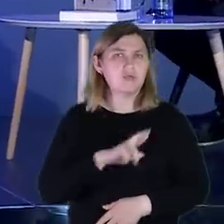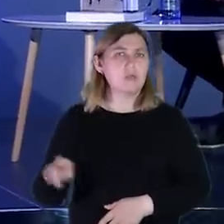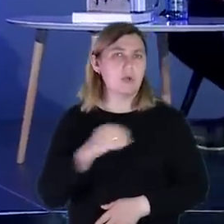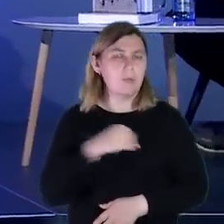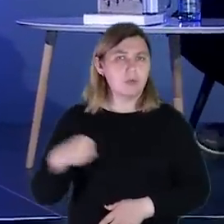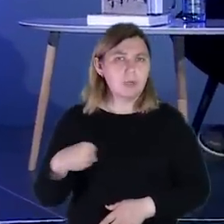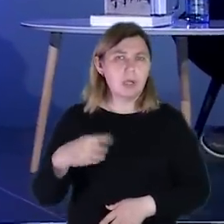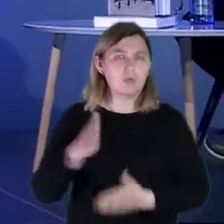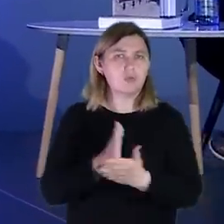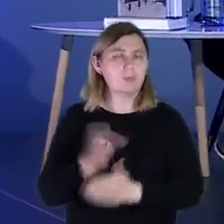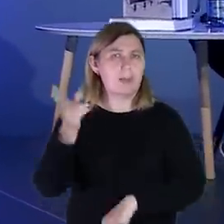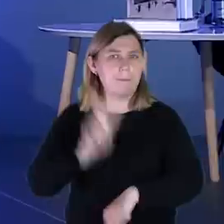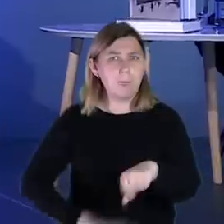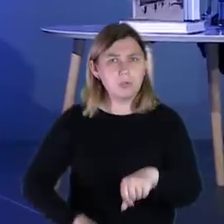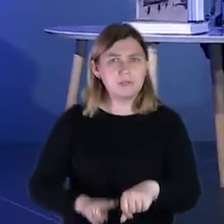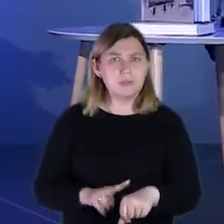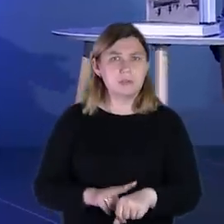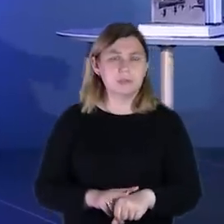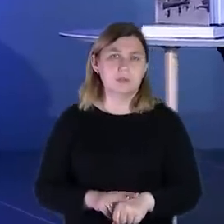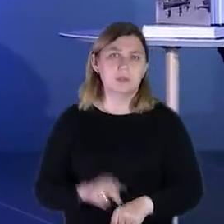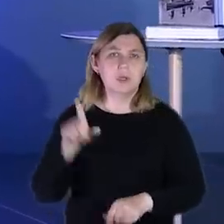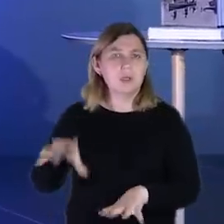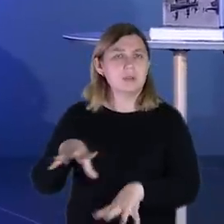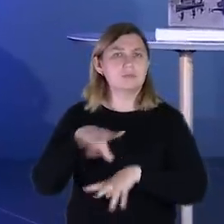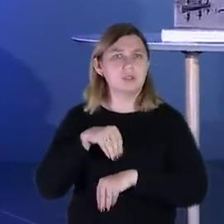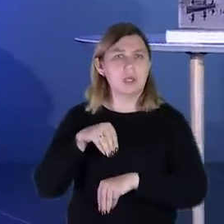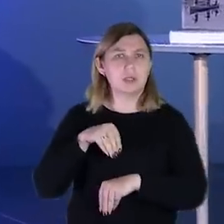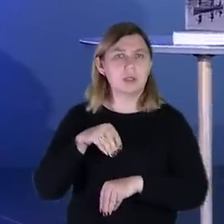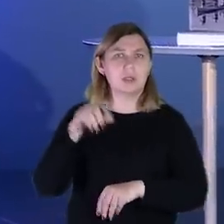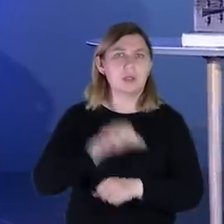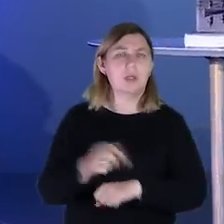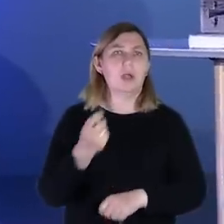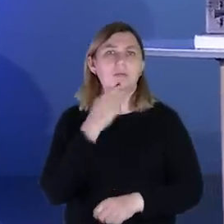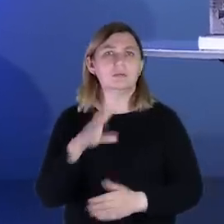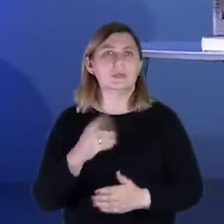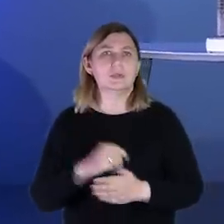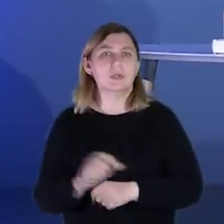służbach policyjnych, przejęte były przez naszych okupantów; jednego i drugiego: